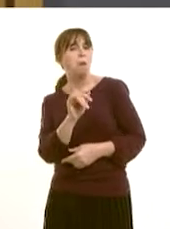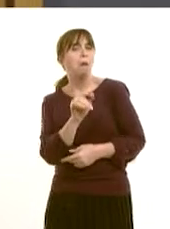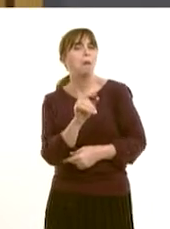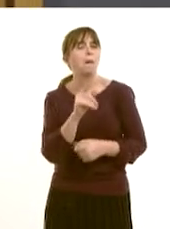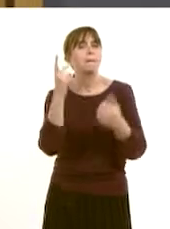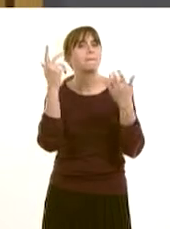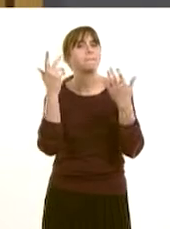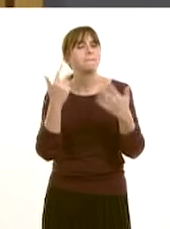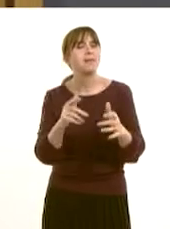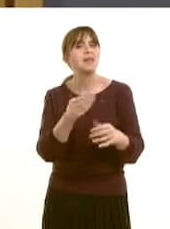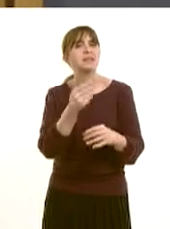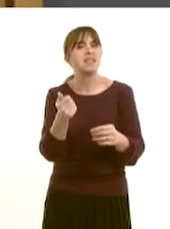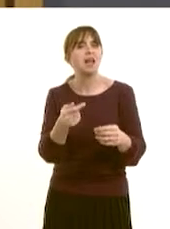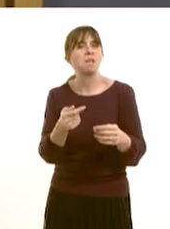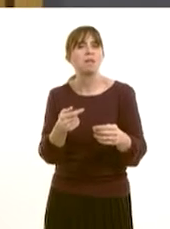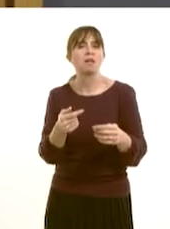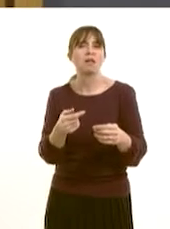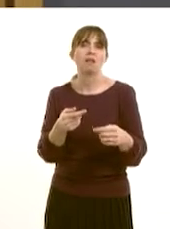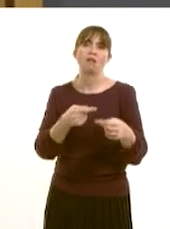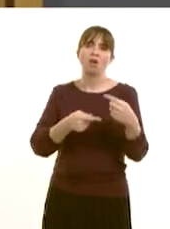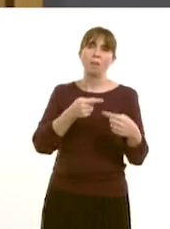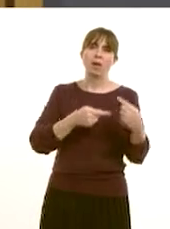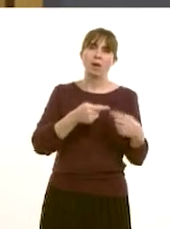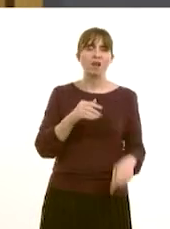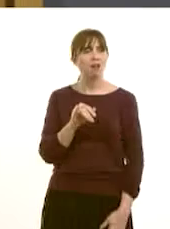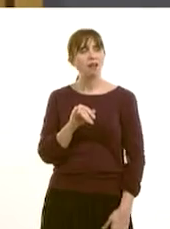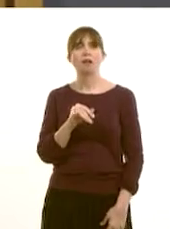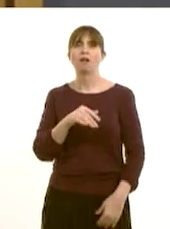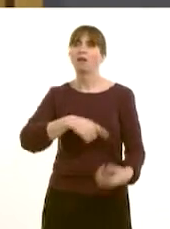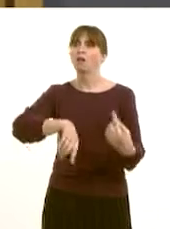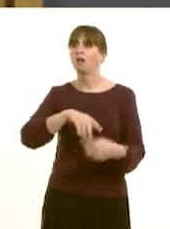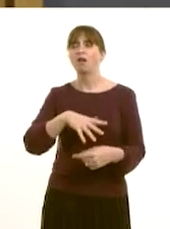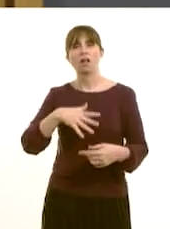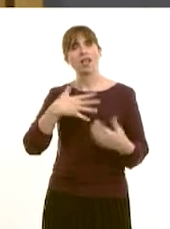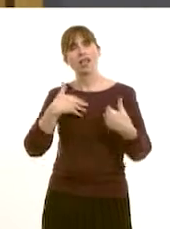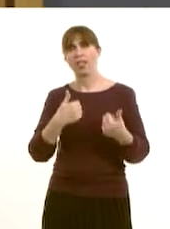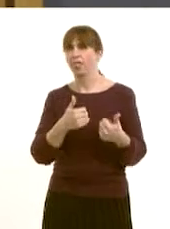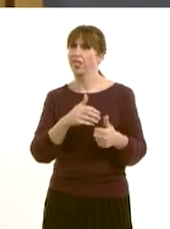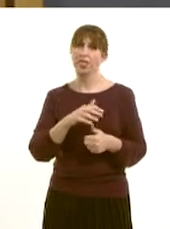Rym ni i gyd eisiau gweld gwelliant o ran pobl yn goresgyn strÙc, ond, drwy wneud hynny,